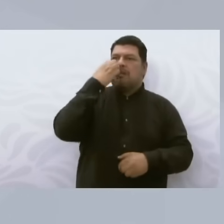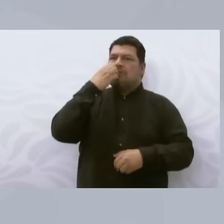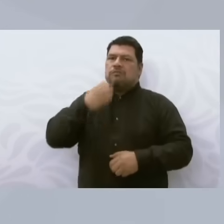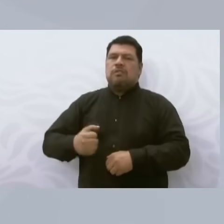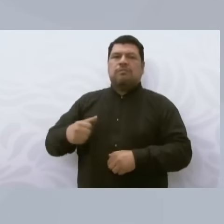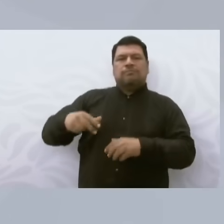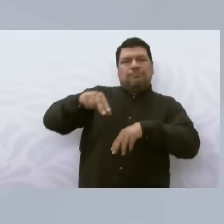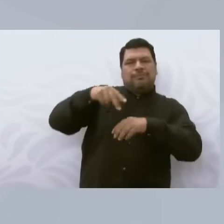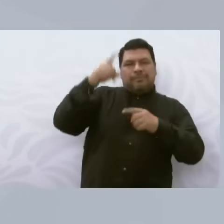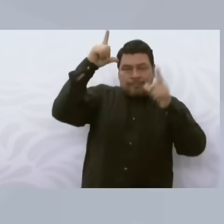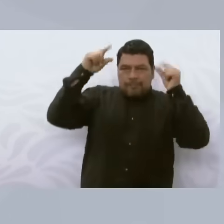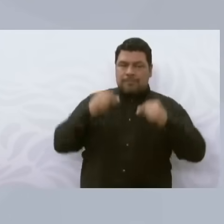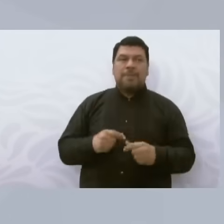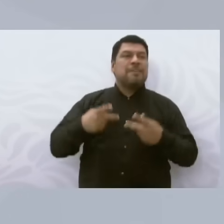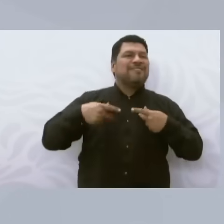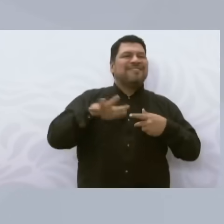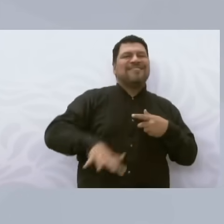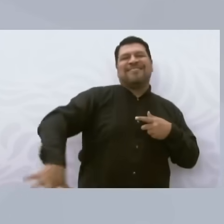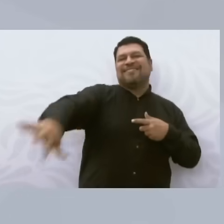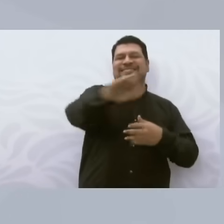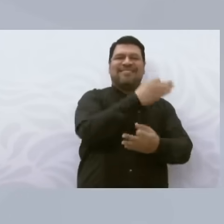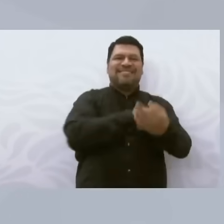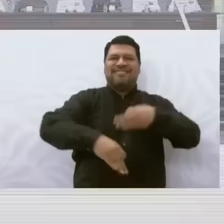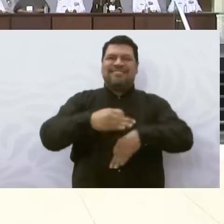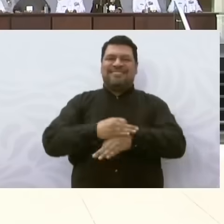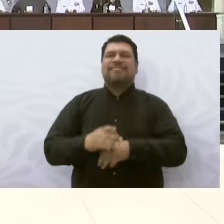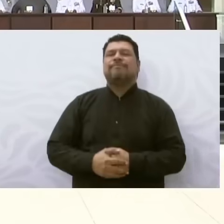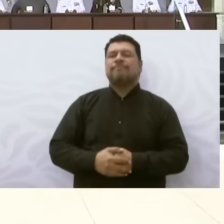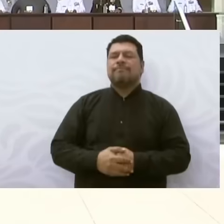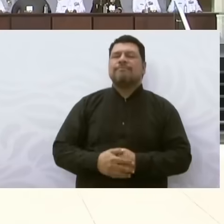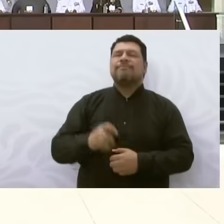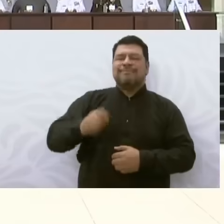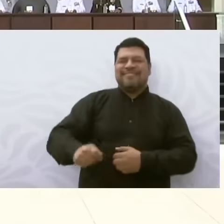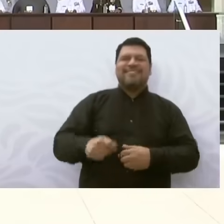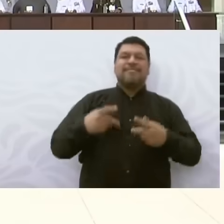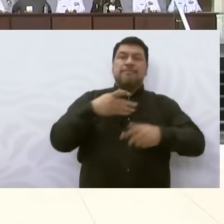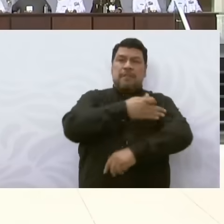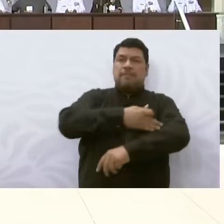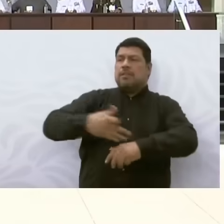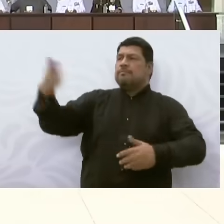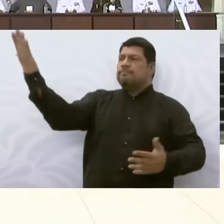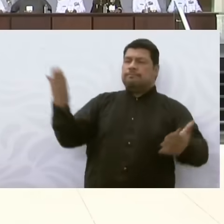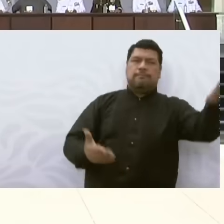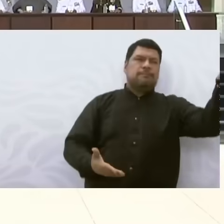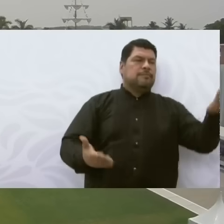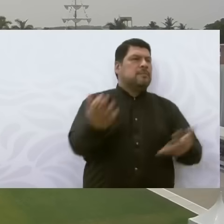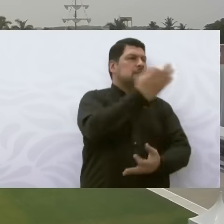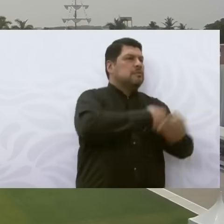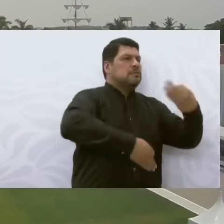invitadas e invitados especiales familias presentes representantes de los medios de